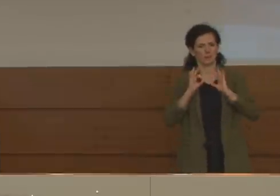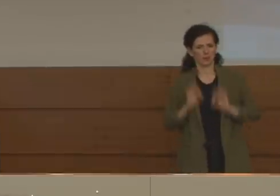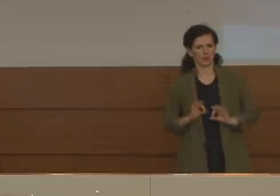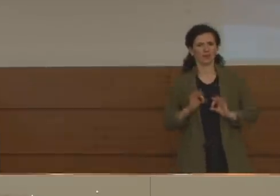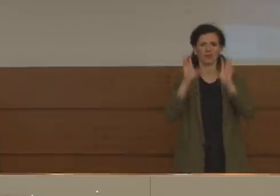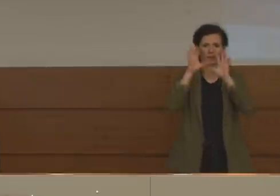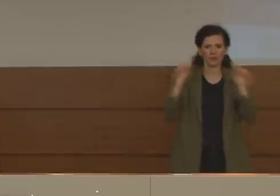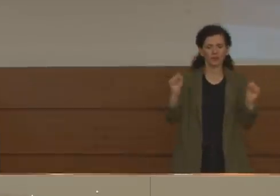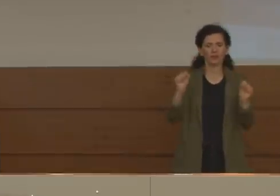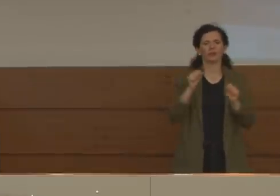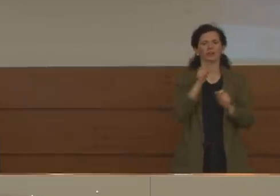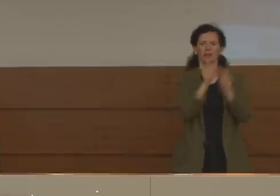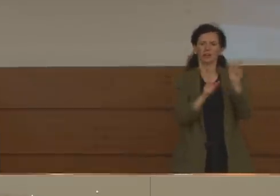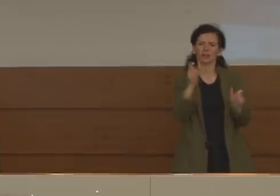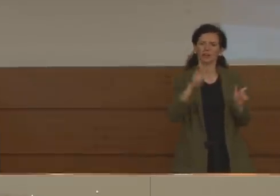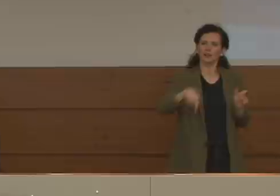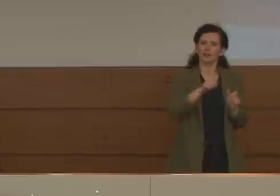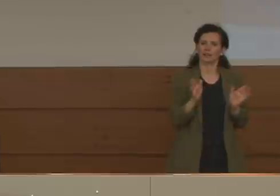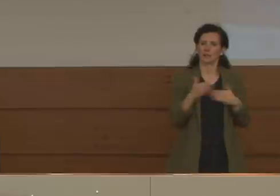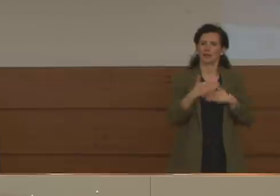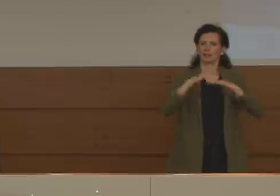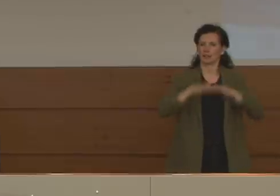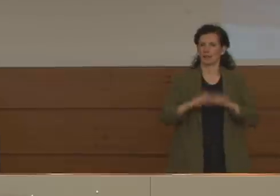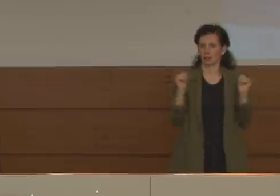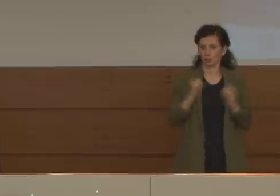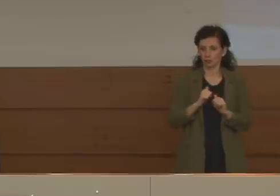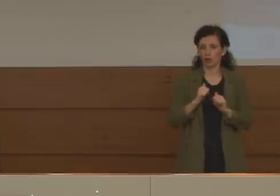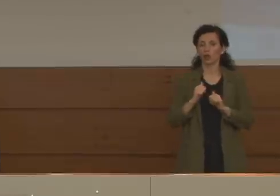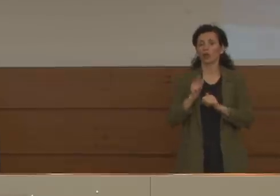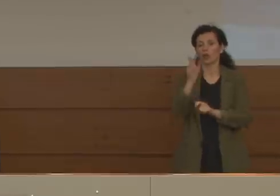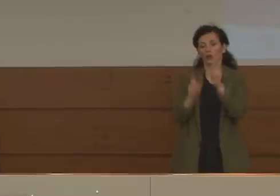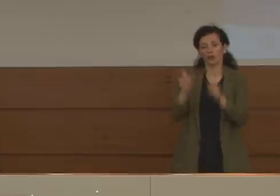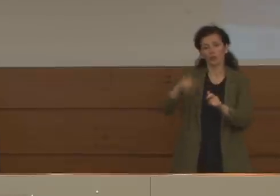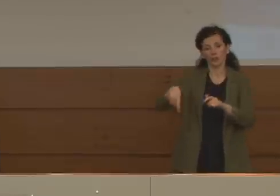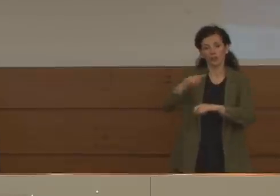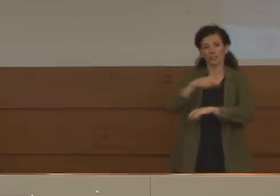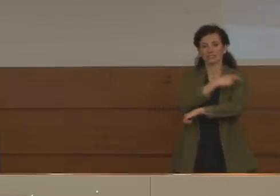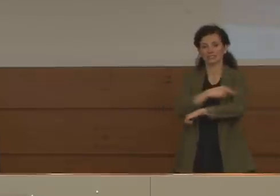delle Regioni e i Sanitari che sono in prima linea e che vogliamo